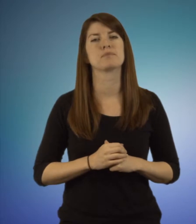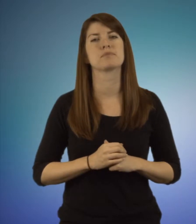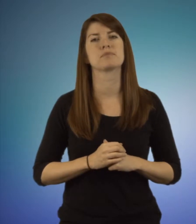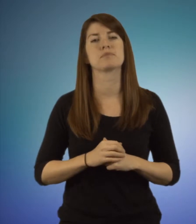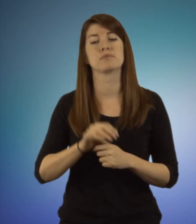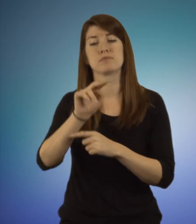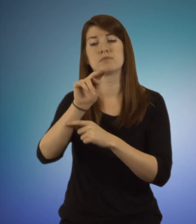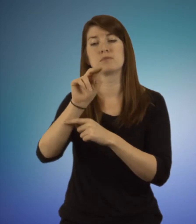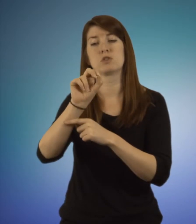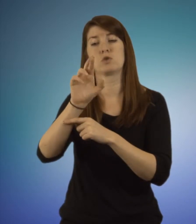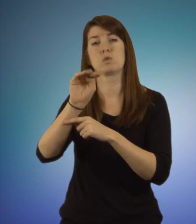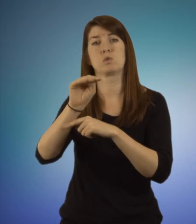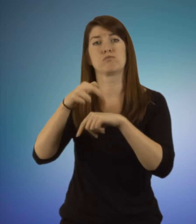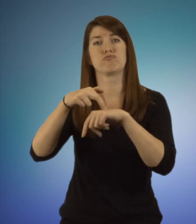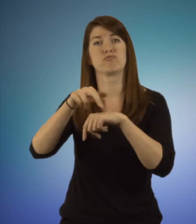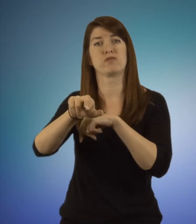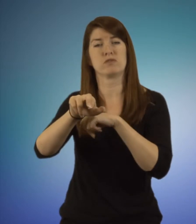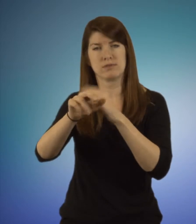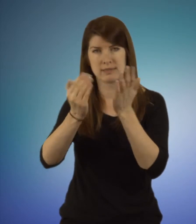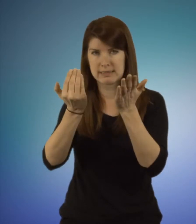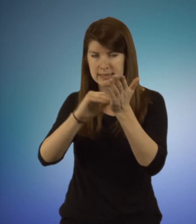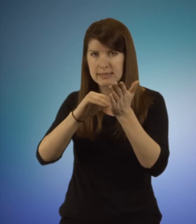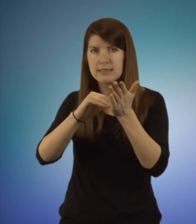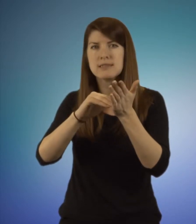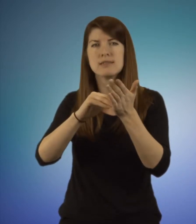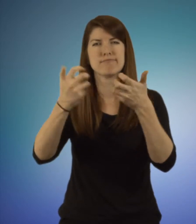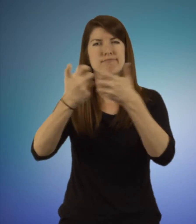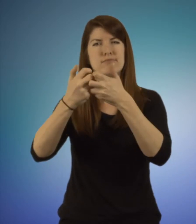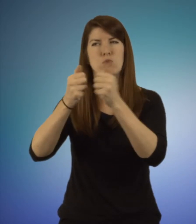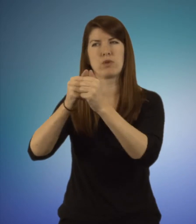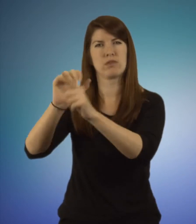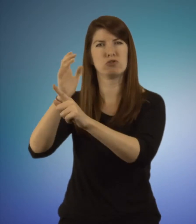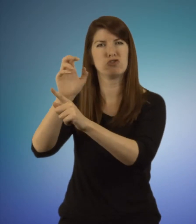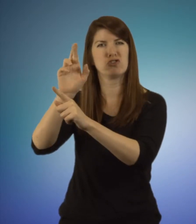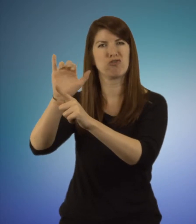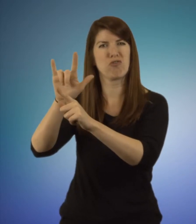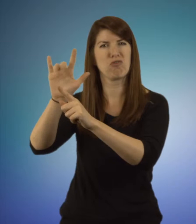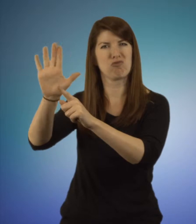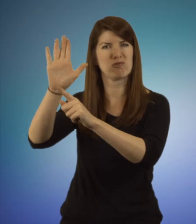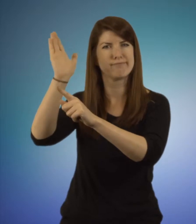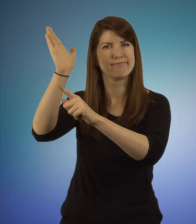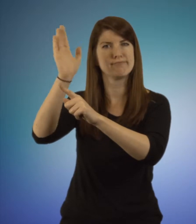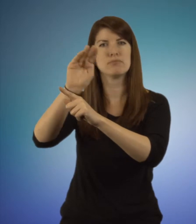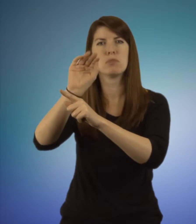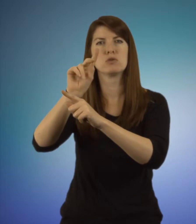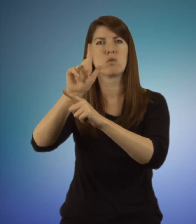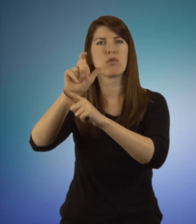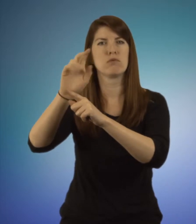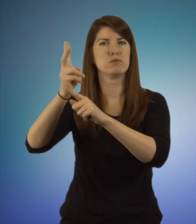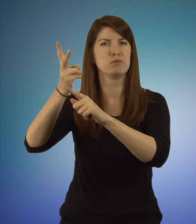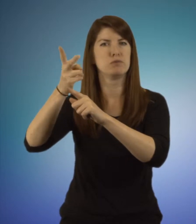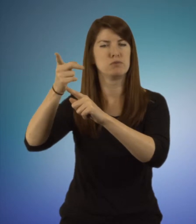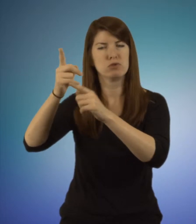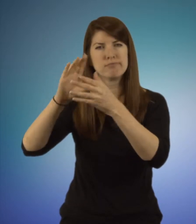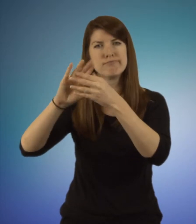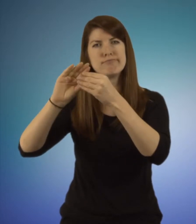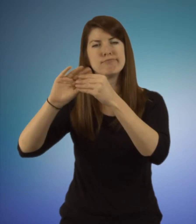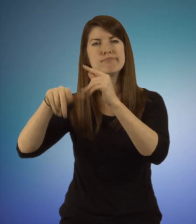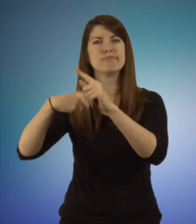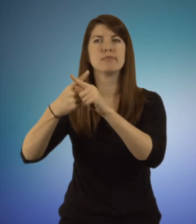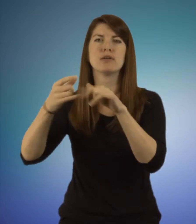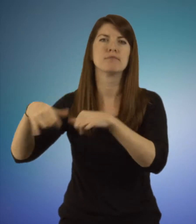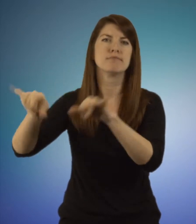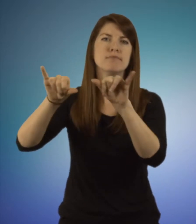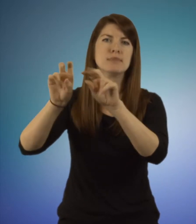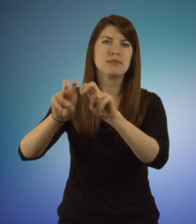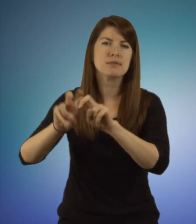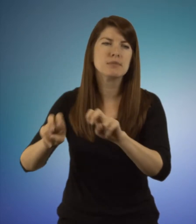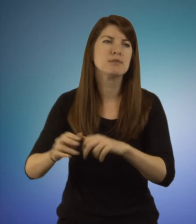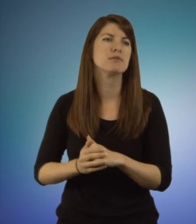estandarizada, de la terminología relacionada y de dónde las habilidades de su hijo pueden no